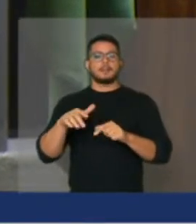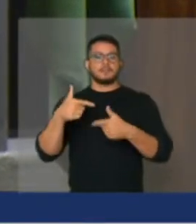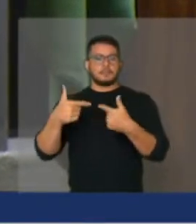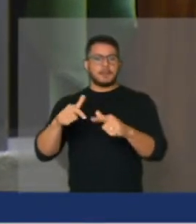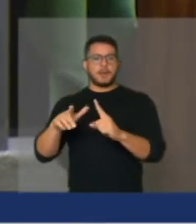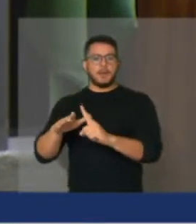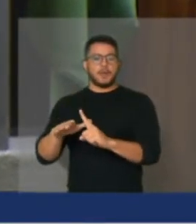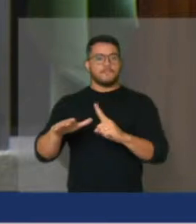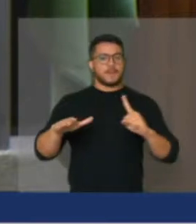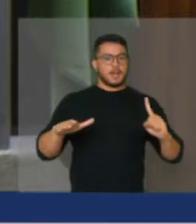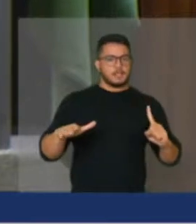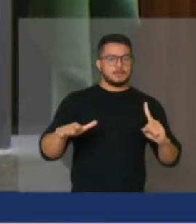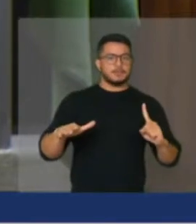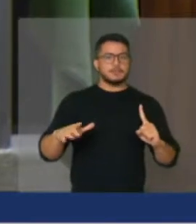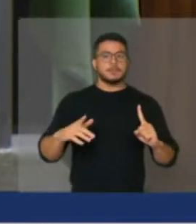CIOS, A TODAS AS CONDIÇÕES COMO SE... EM EFETIVO